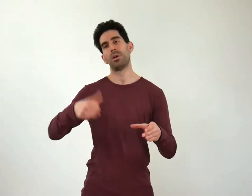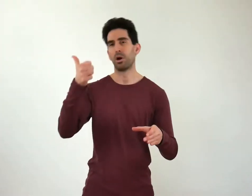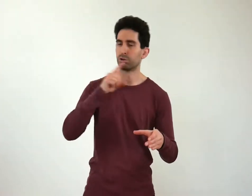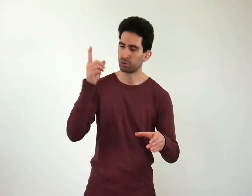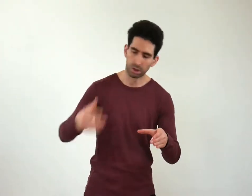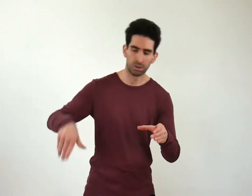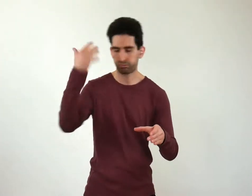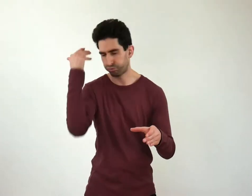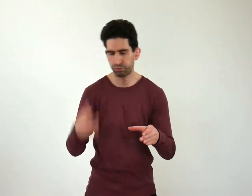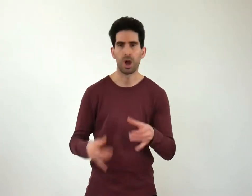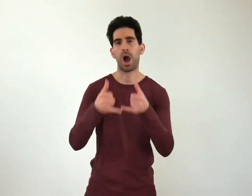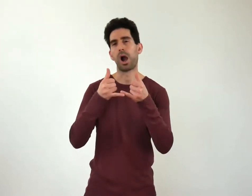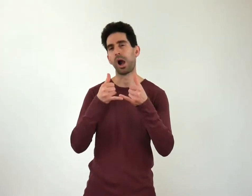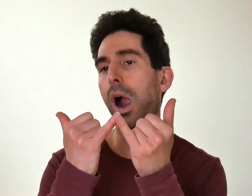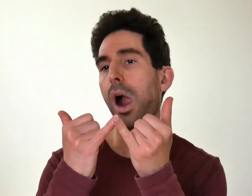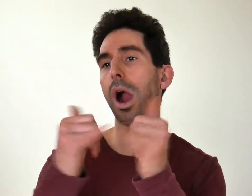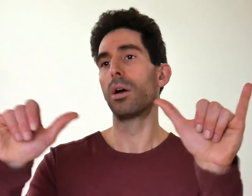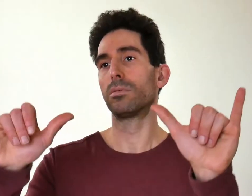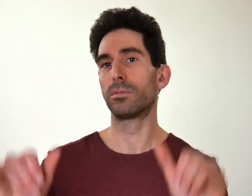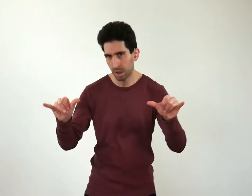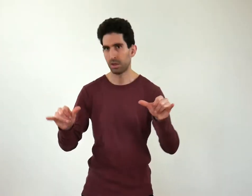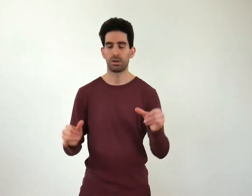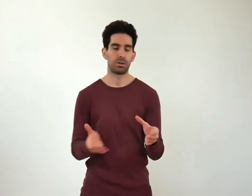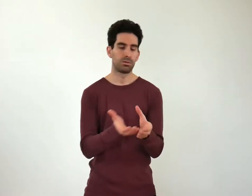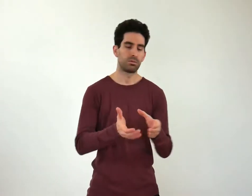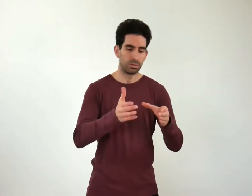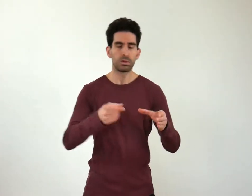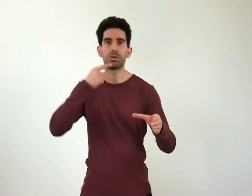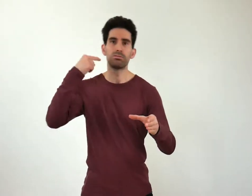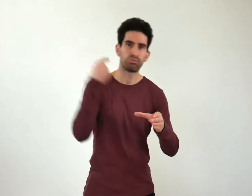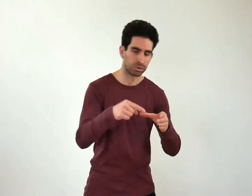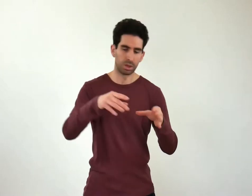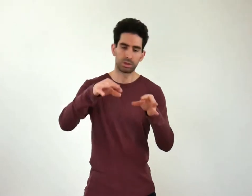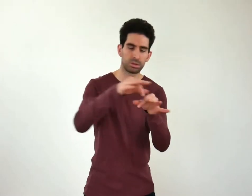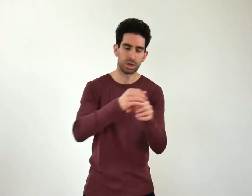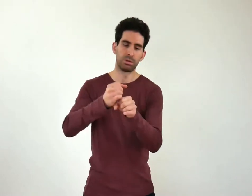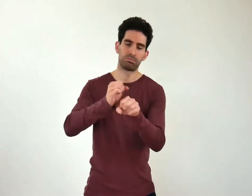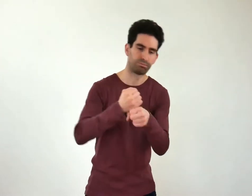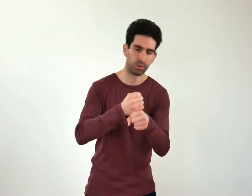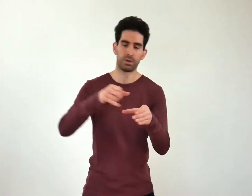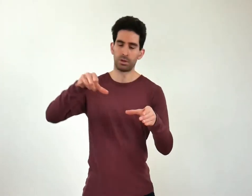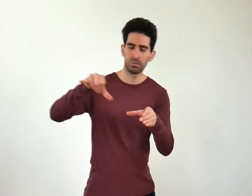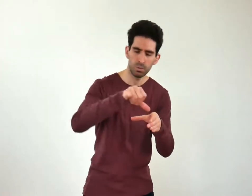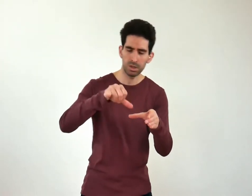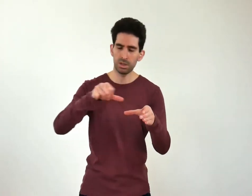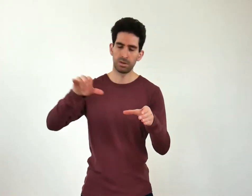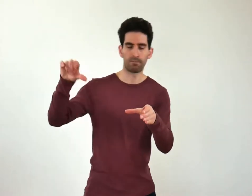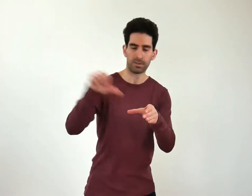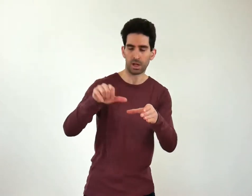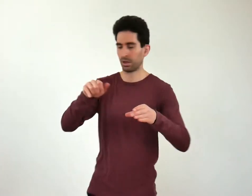Un jour, j'ai eu la flemme et j'ai mis : moutarde, sel, poivre, huile et vinaigre.